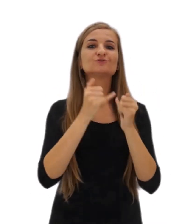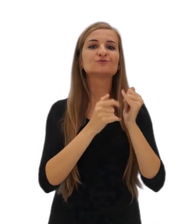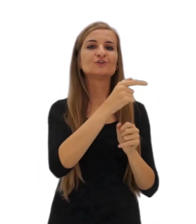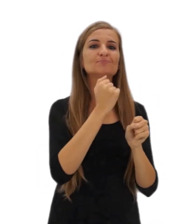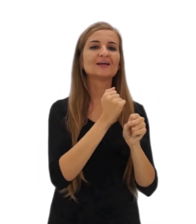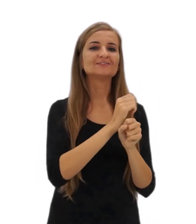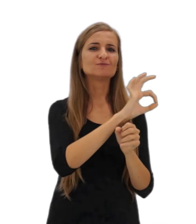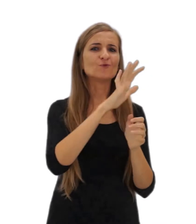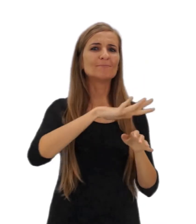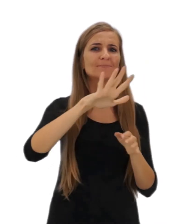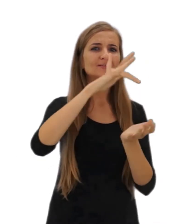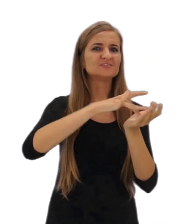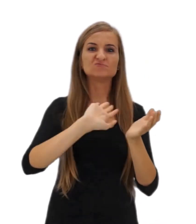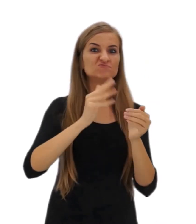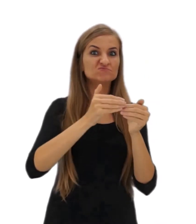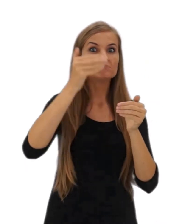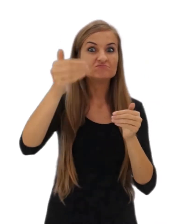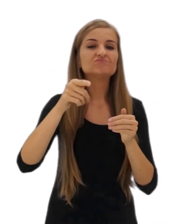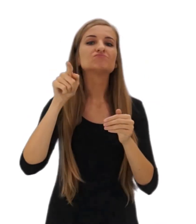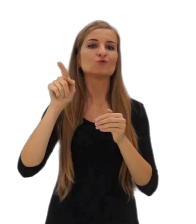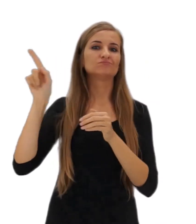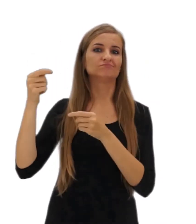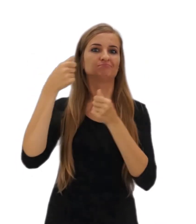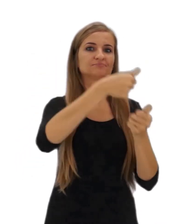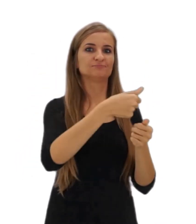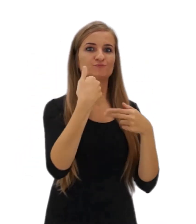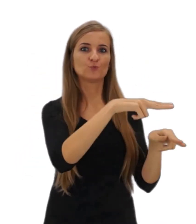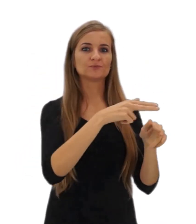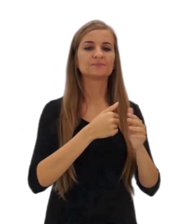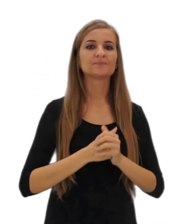lub zapłacić mu delegację, jeśli praca jest poza miejscem zamieszkania.